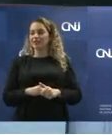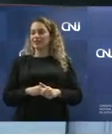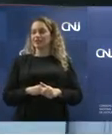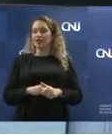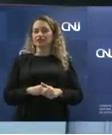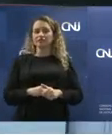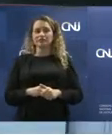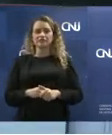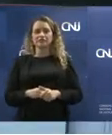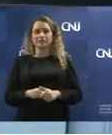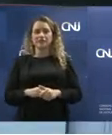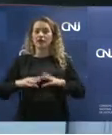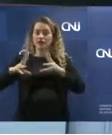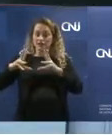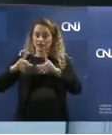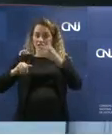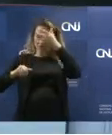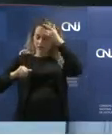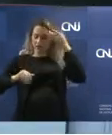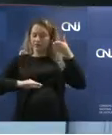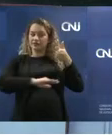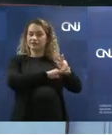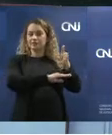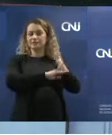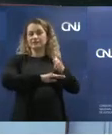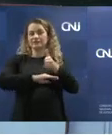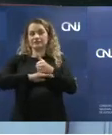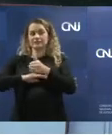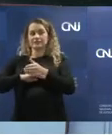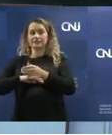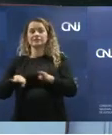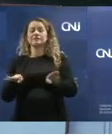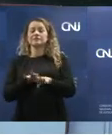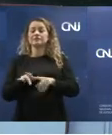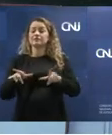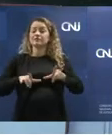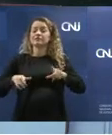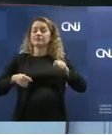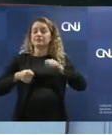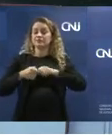Gisele e as atividades concernentes aos serviços extrajudiciais